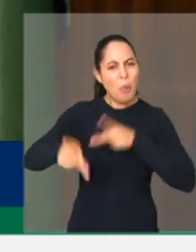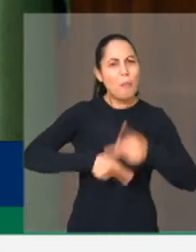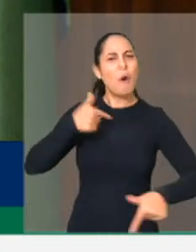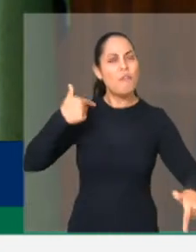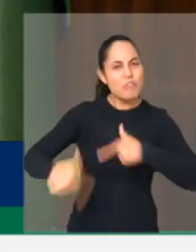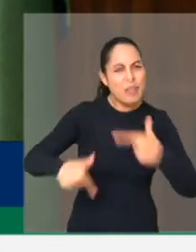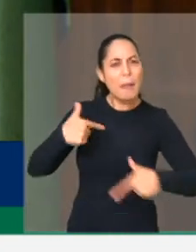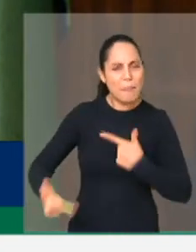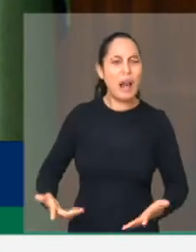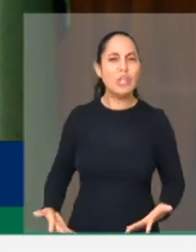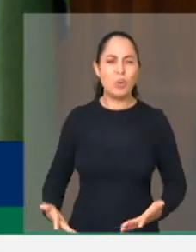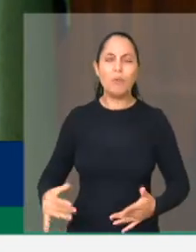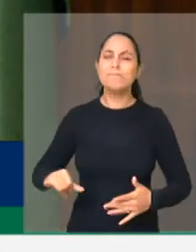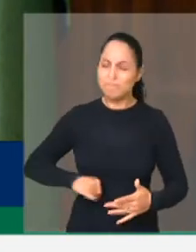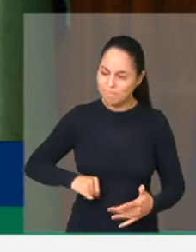VÍTIMA LÁ NO MEU ESTADO NO